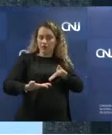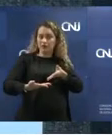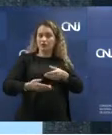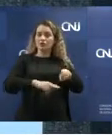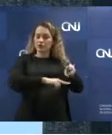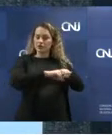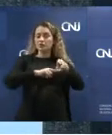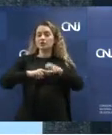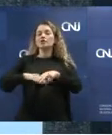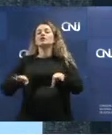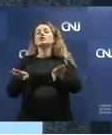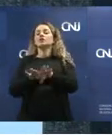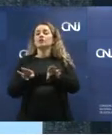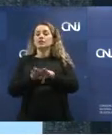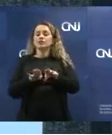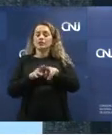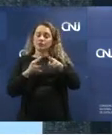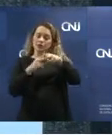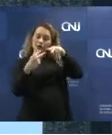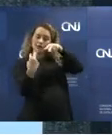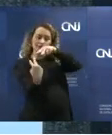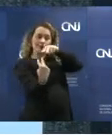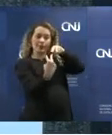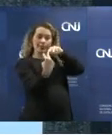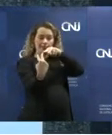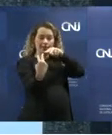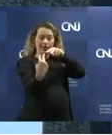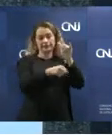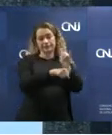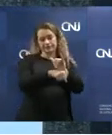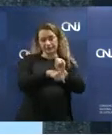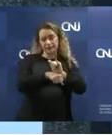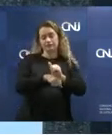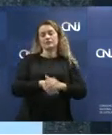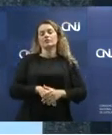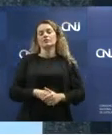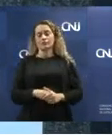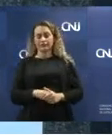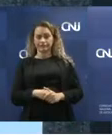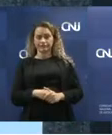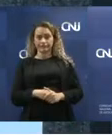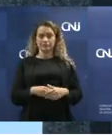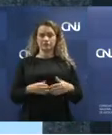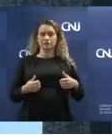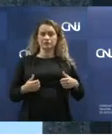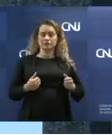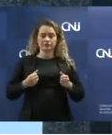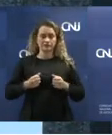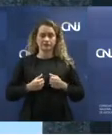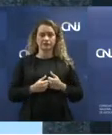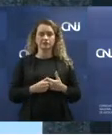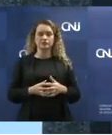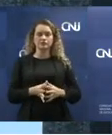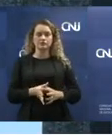e os nossos colaboradores e colegas também no nosso plenário, na videoconferência.